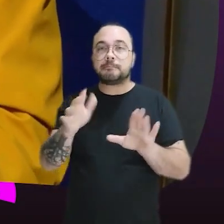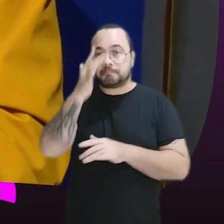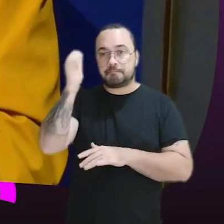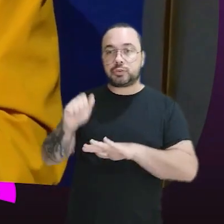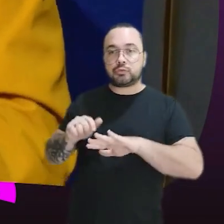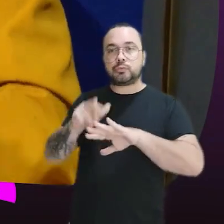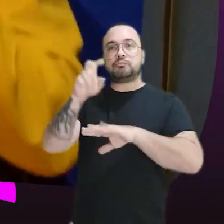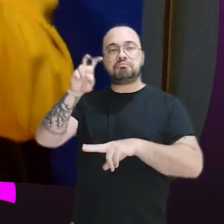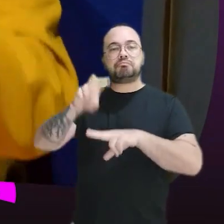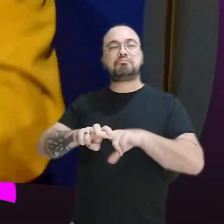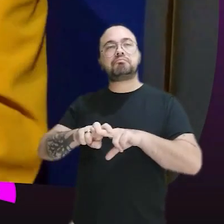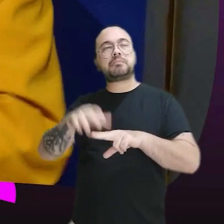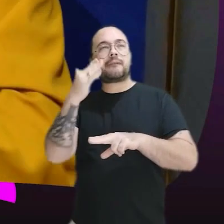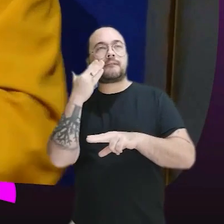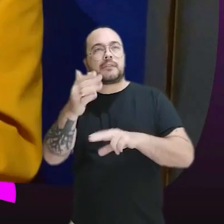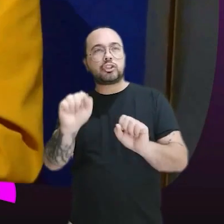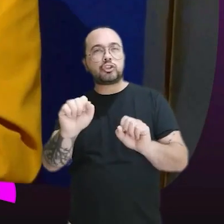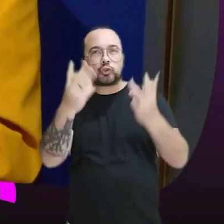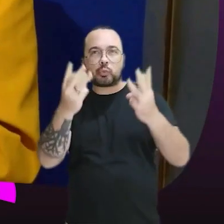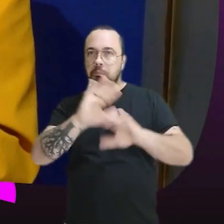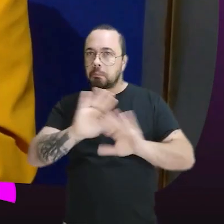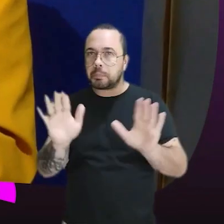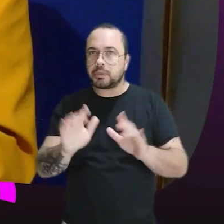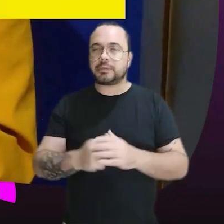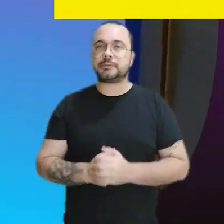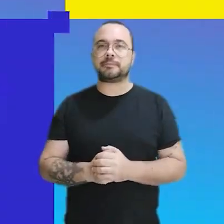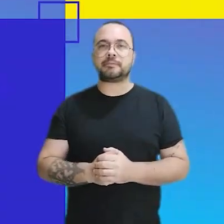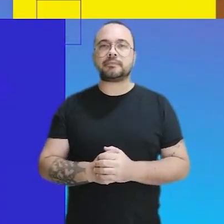sentou, palco, show, basicamente é isso.